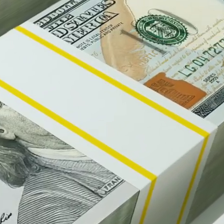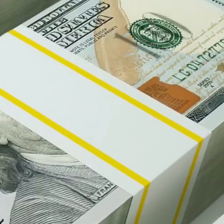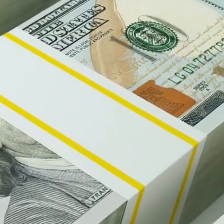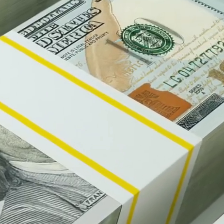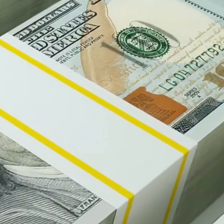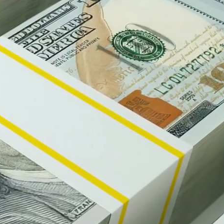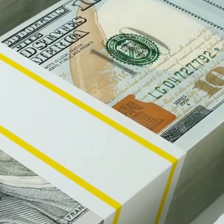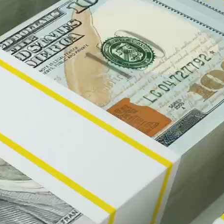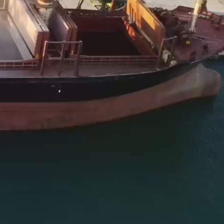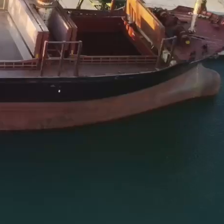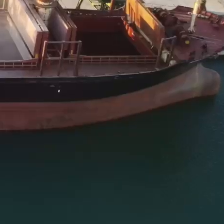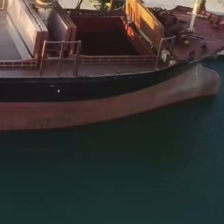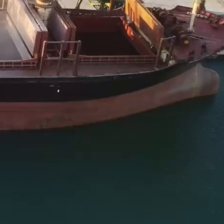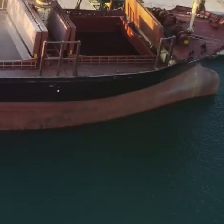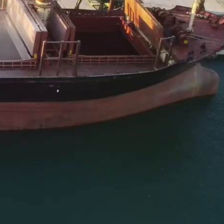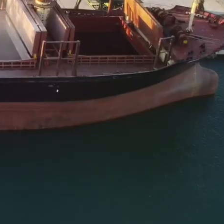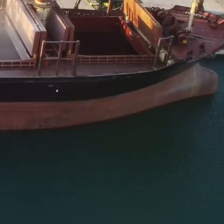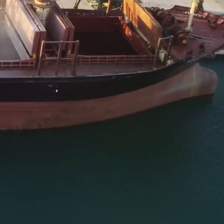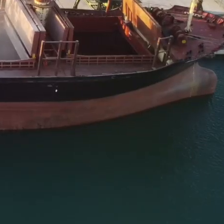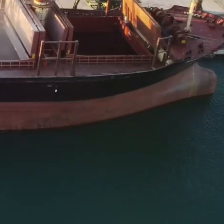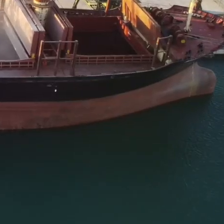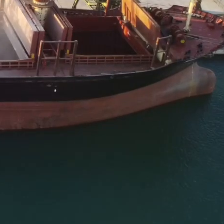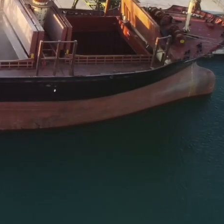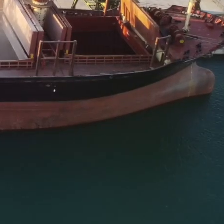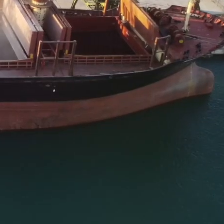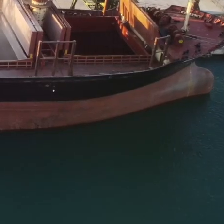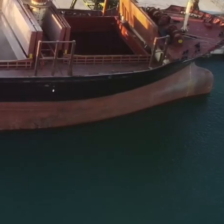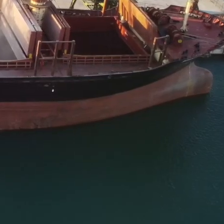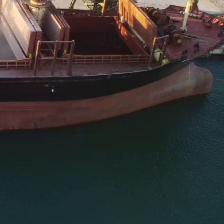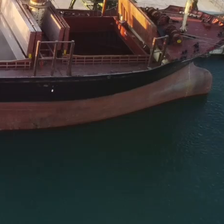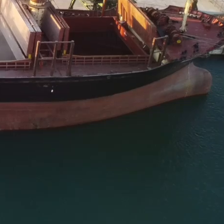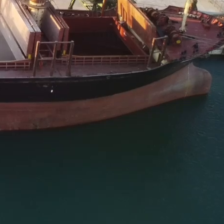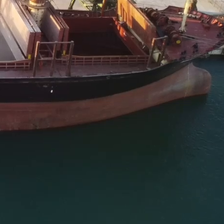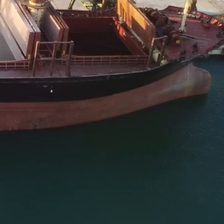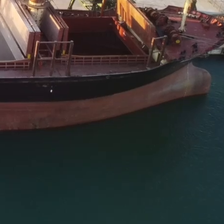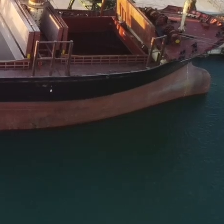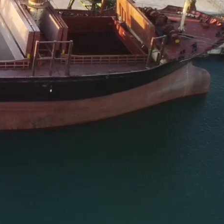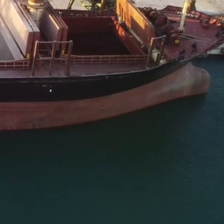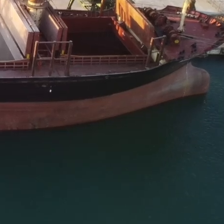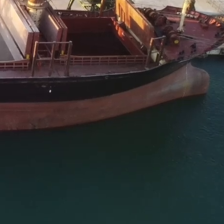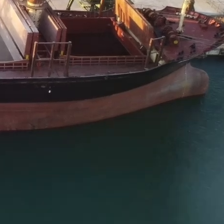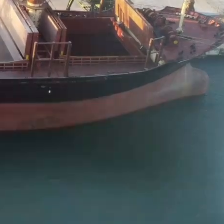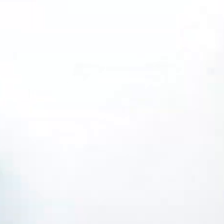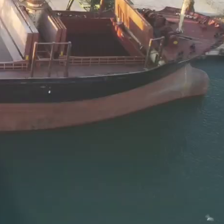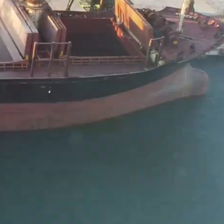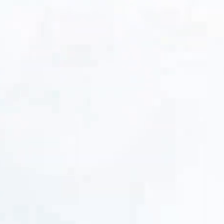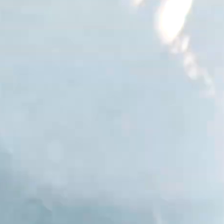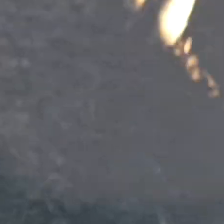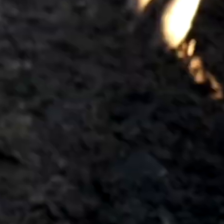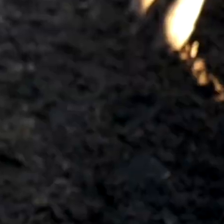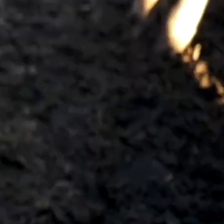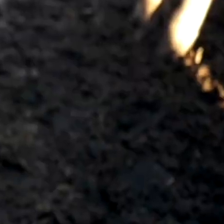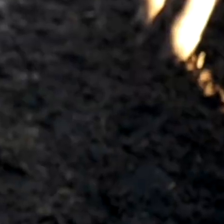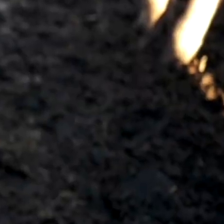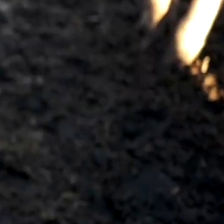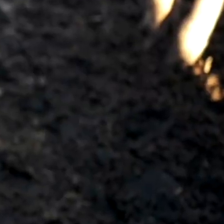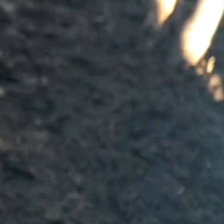millones de dólares anualmente y esto es izado exclusivamente en México para engordar a los